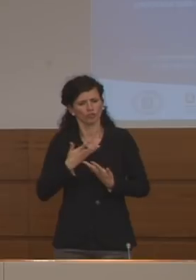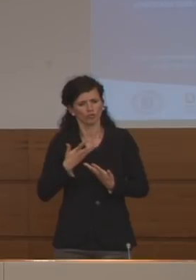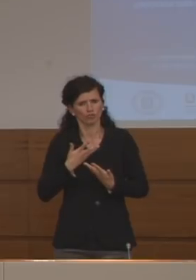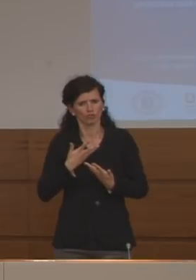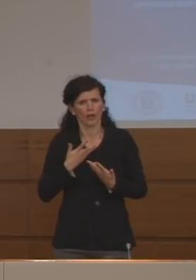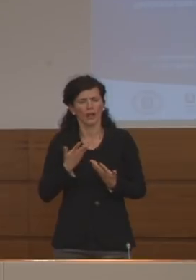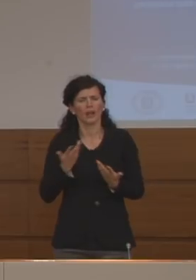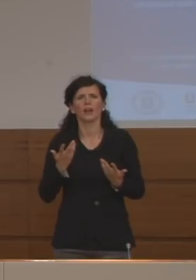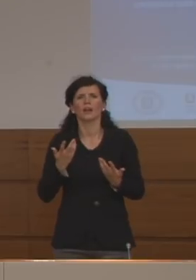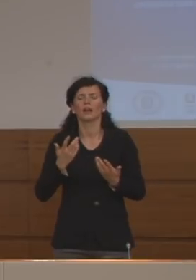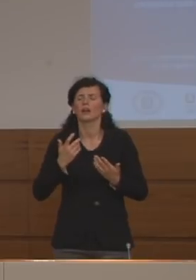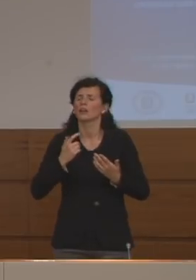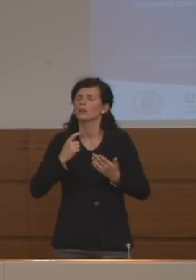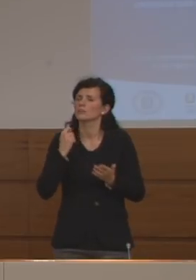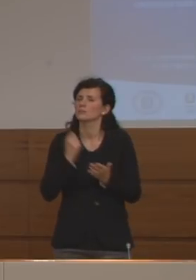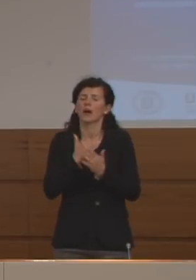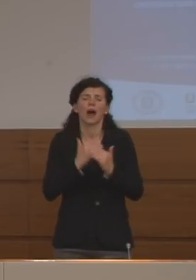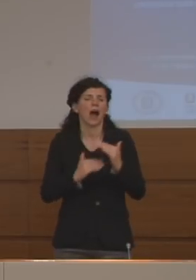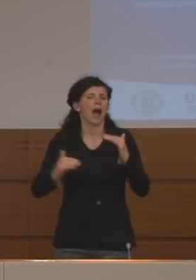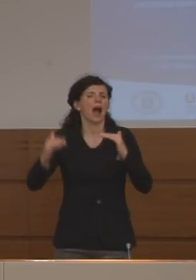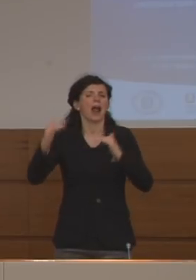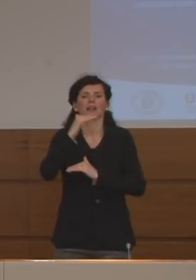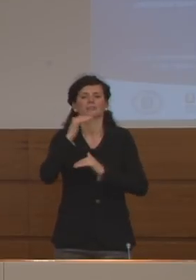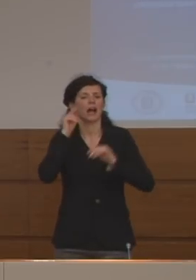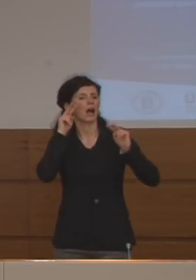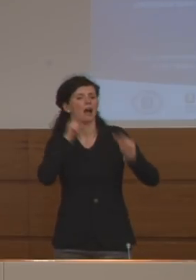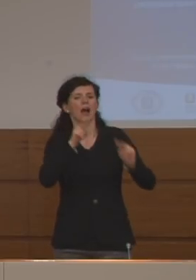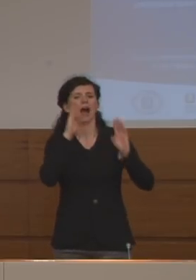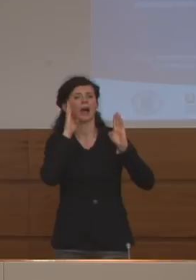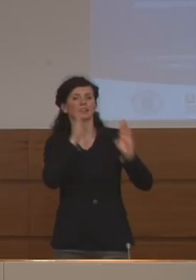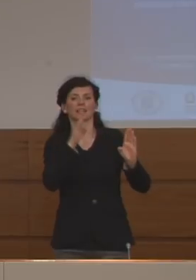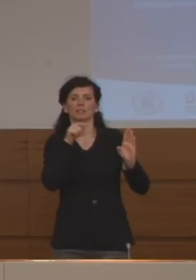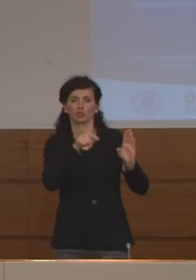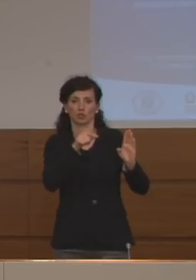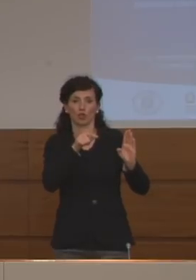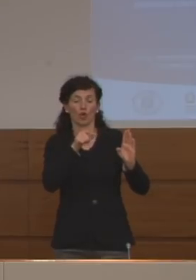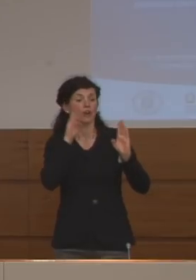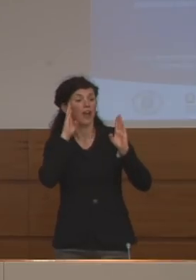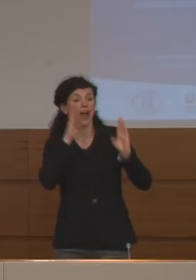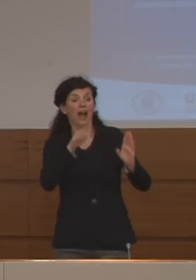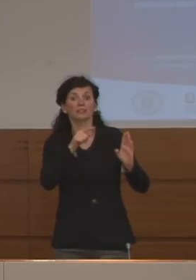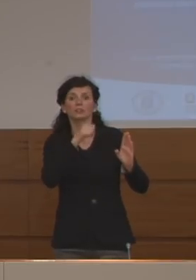suprema in questo momento a cercare di tutelarli. Proprio perché